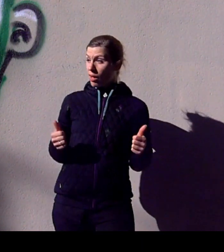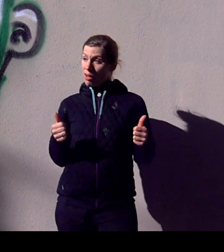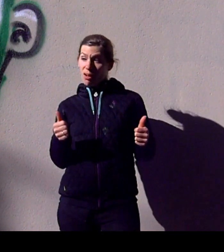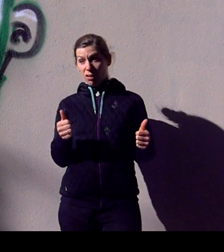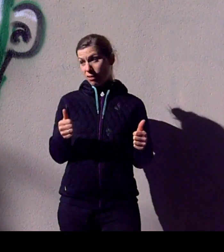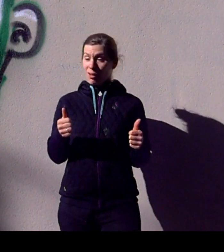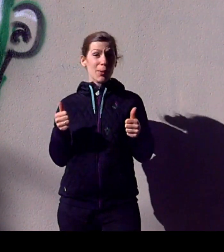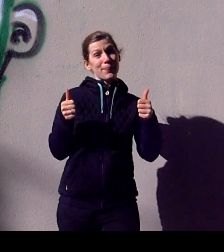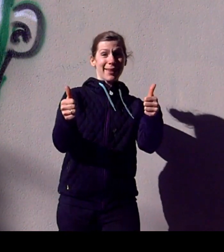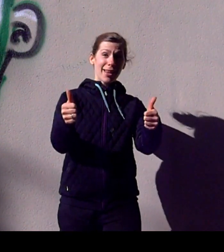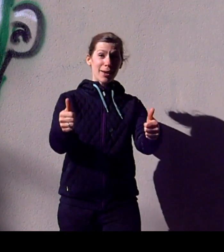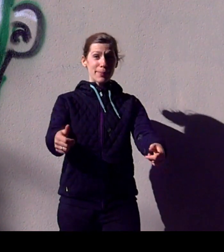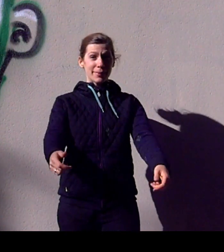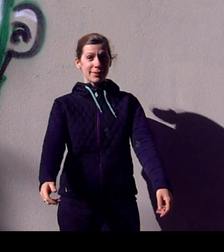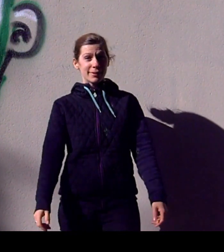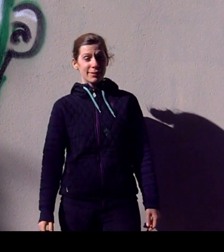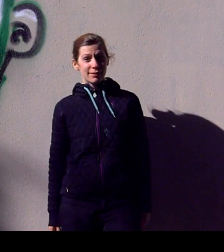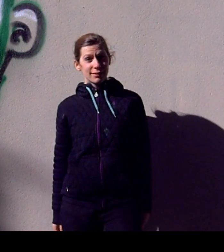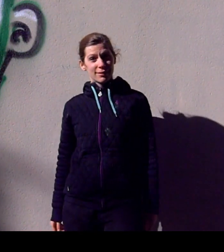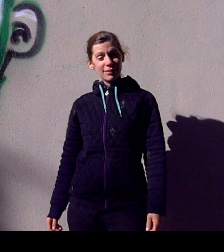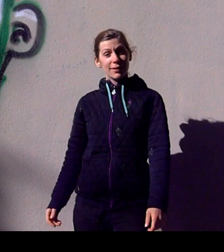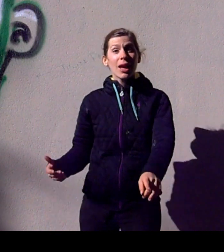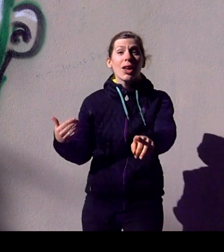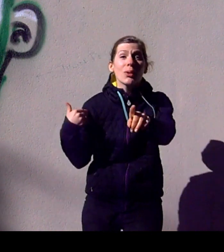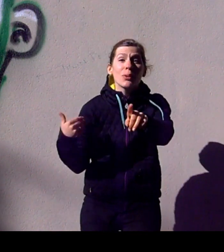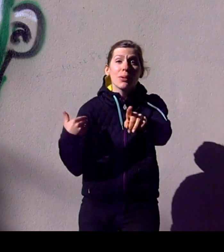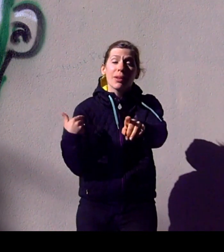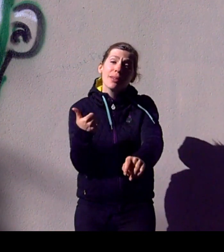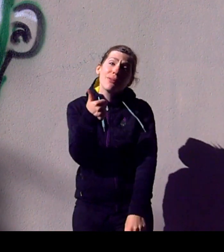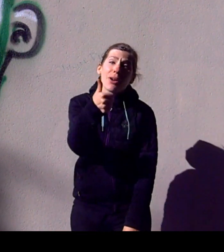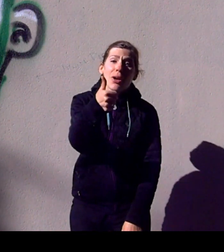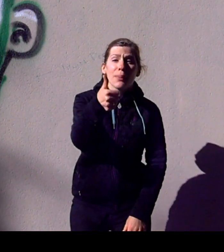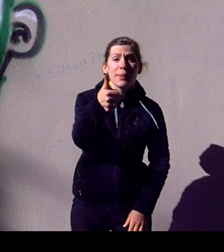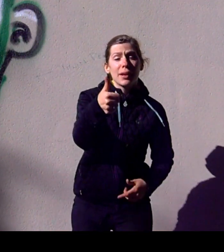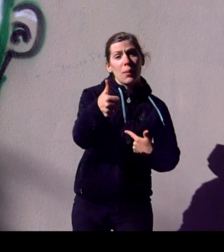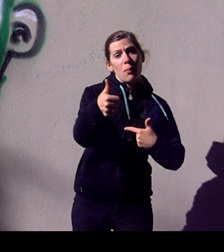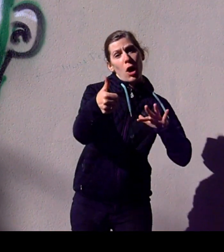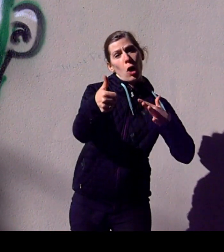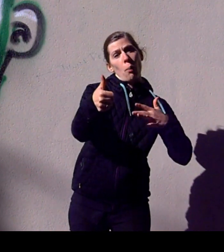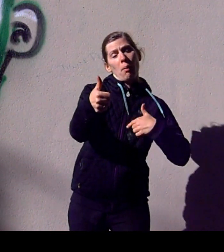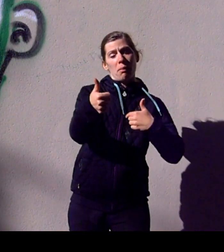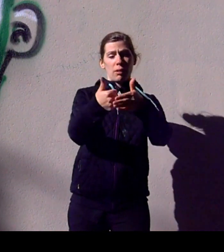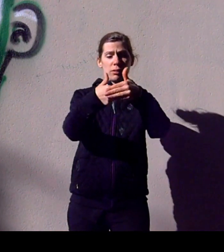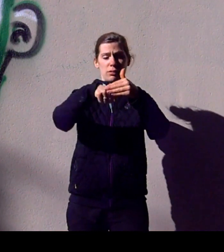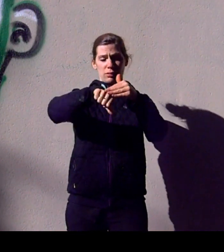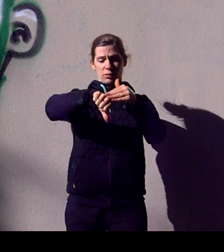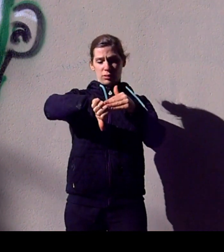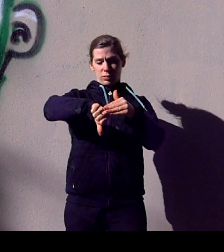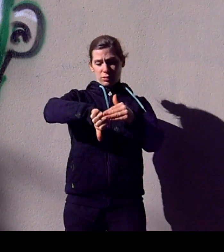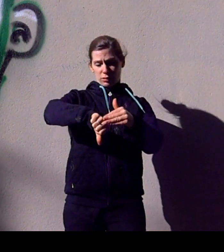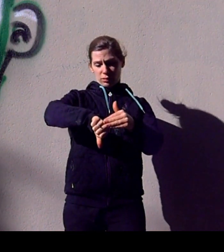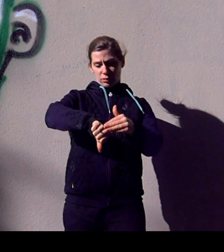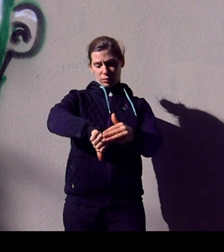Formidable Tu étais formidable, j'étais fort minable